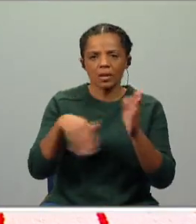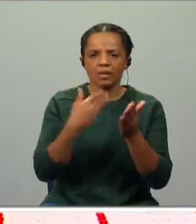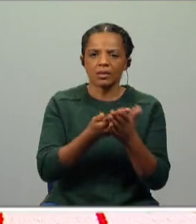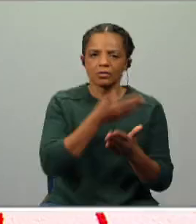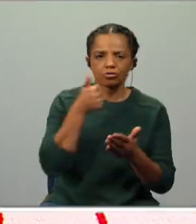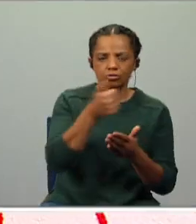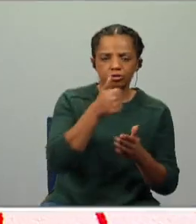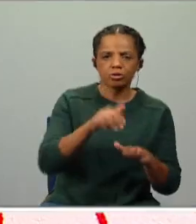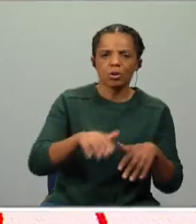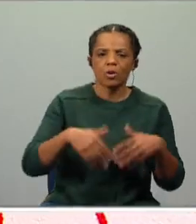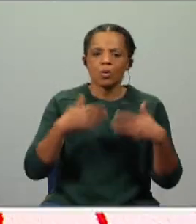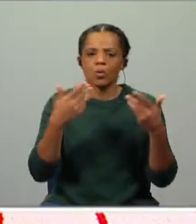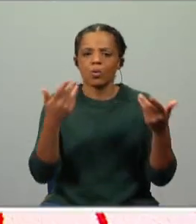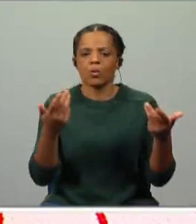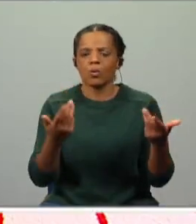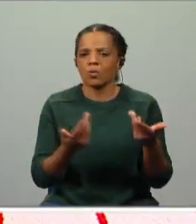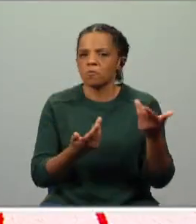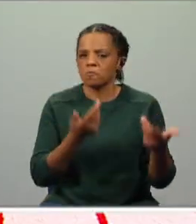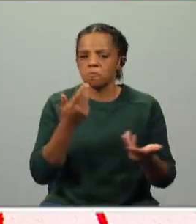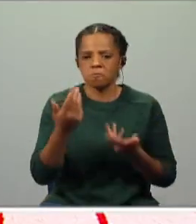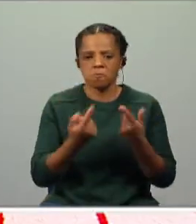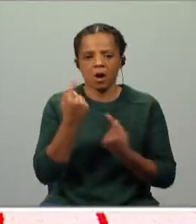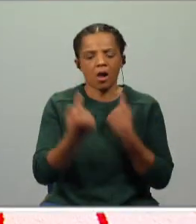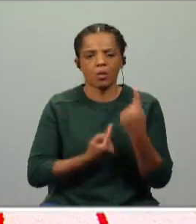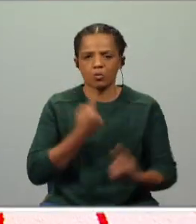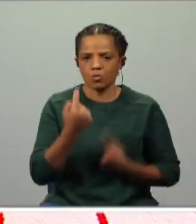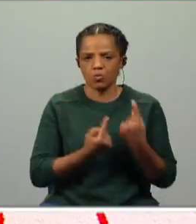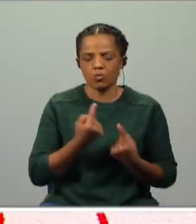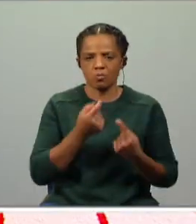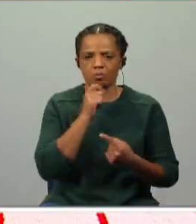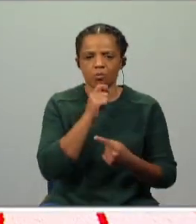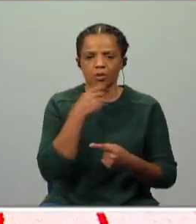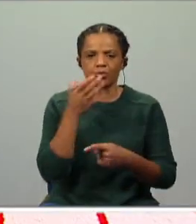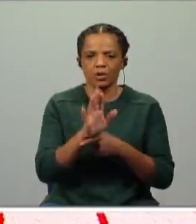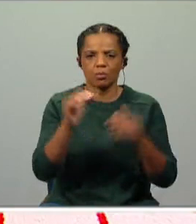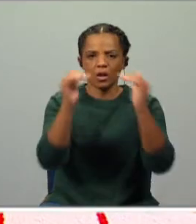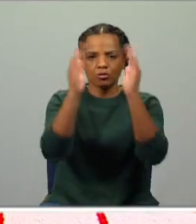por cima da lareira ou por cima de algum sítio especial lá em casa,